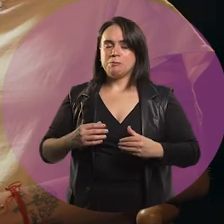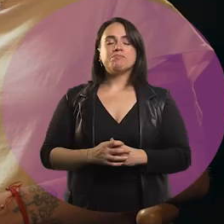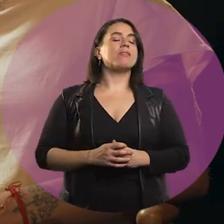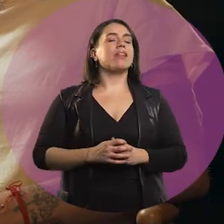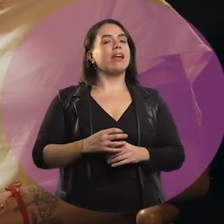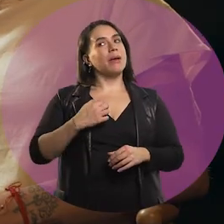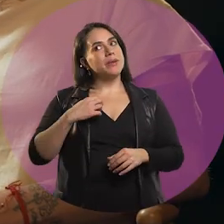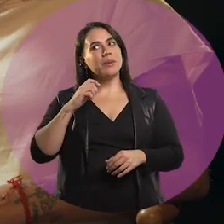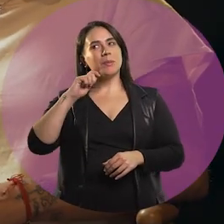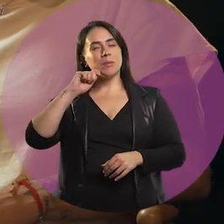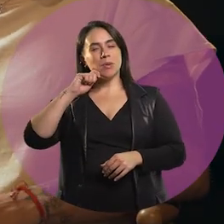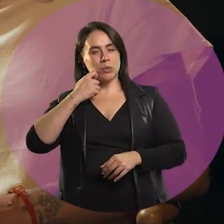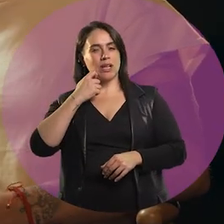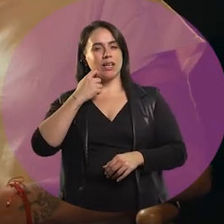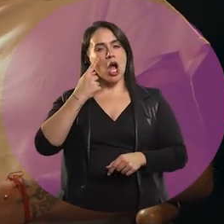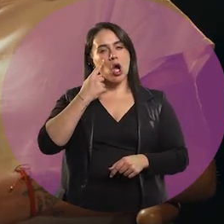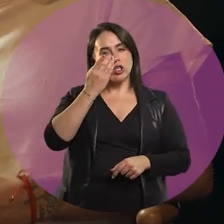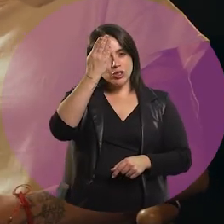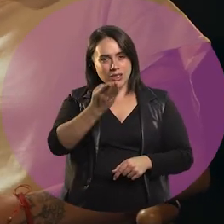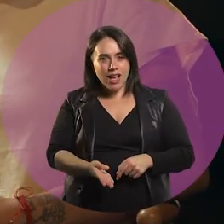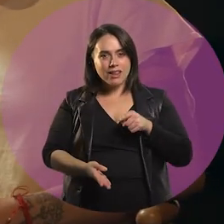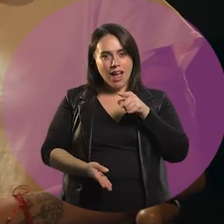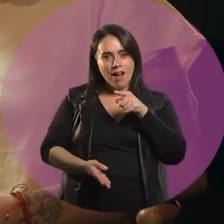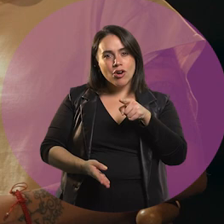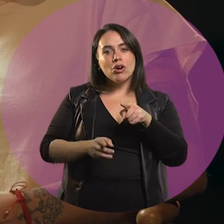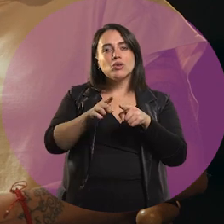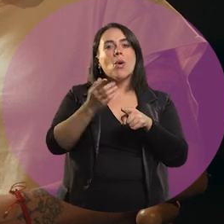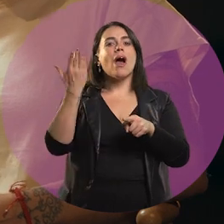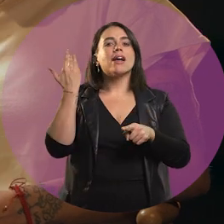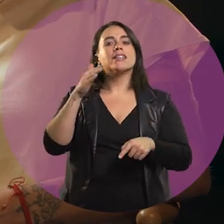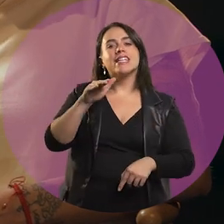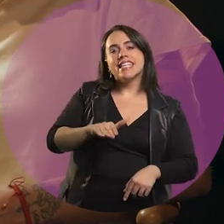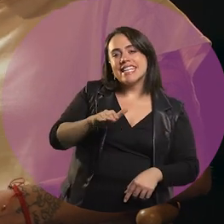Me gustaría saber un poco de vos y de tu infancia,